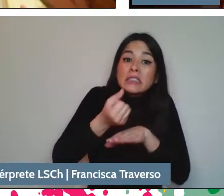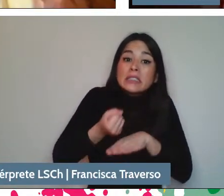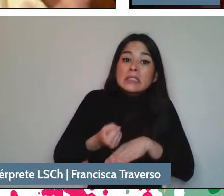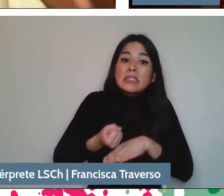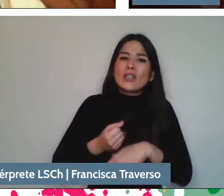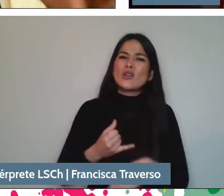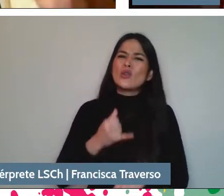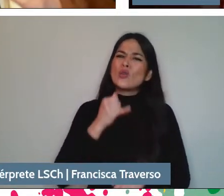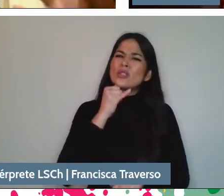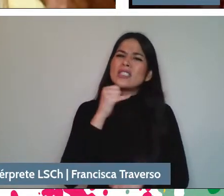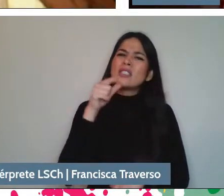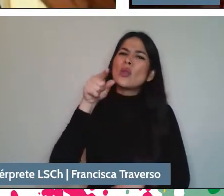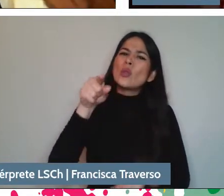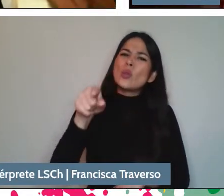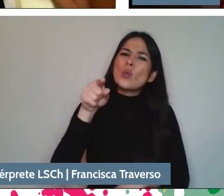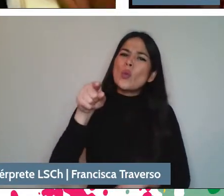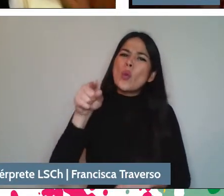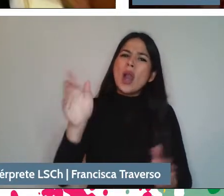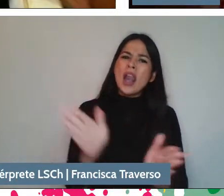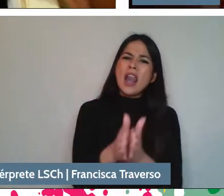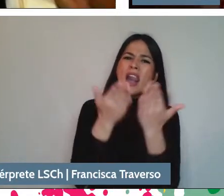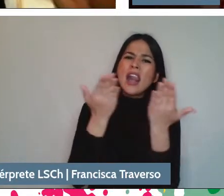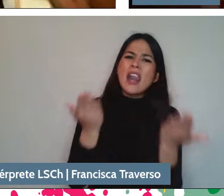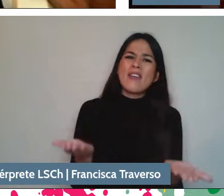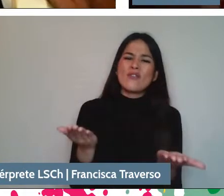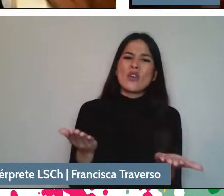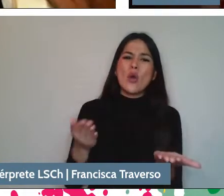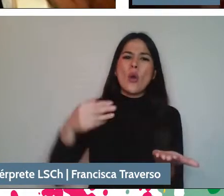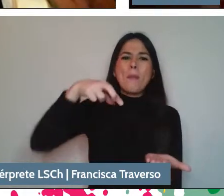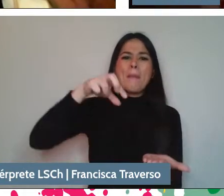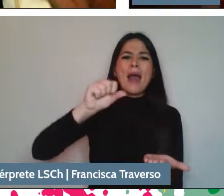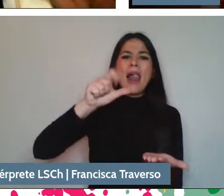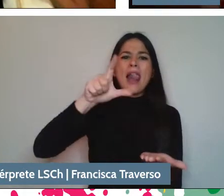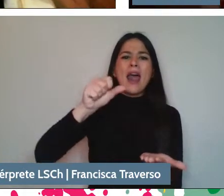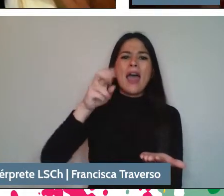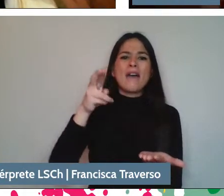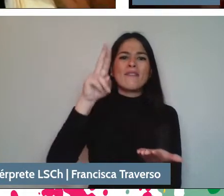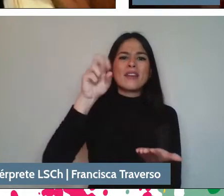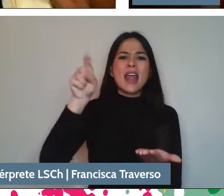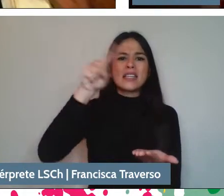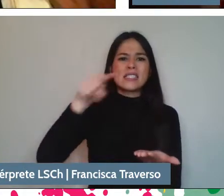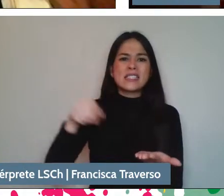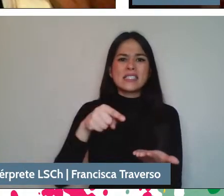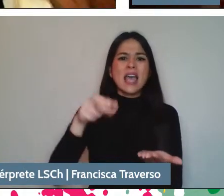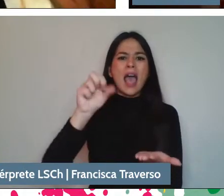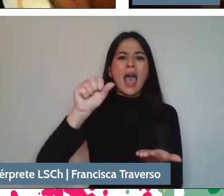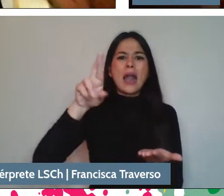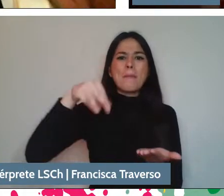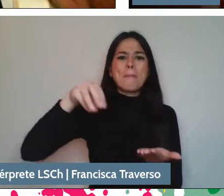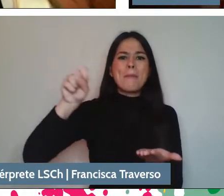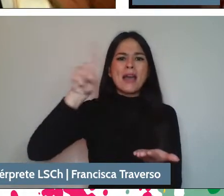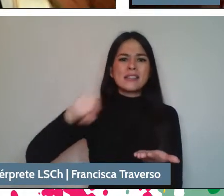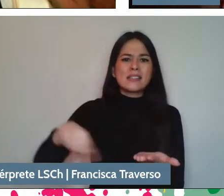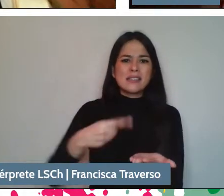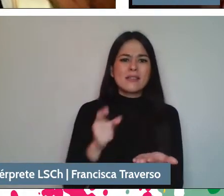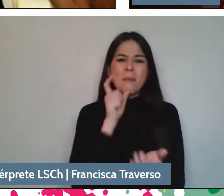o en algún momento, lo repites varias veces, y tomé prestado algunos de esos conceptos que a mí me hicieron mucho sentido.